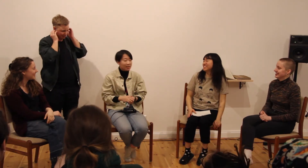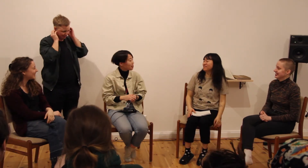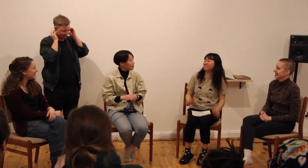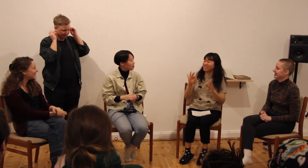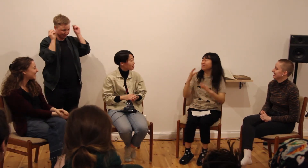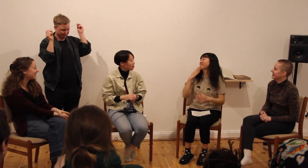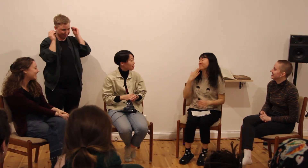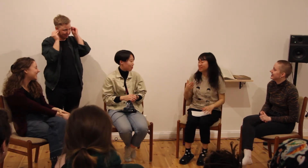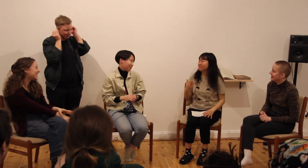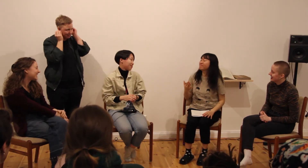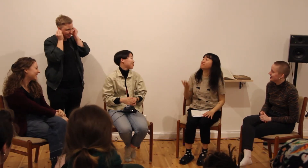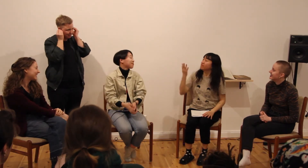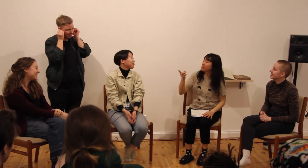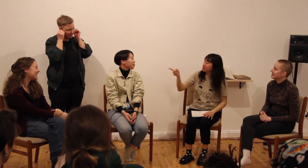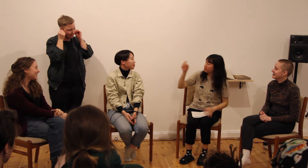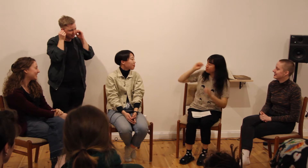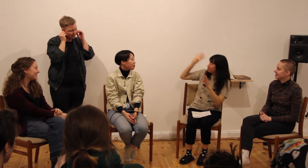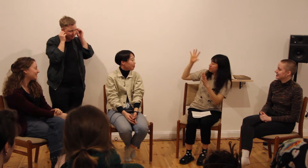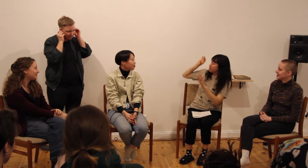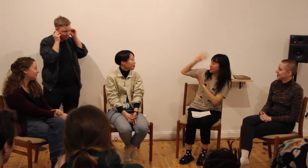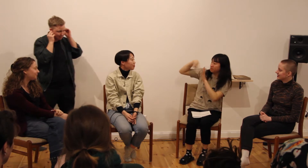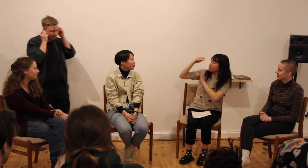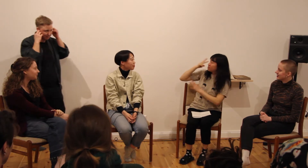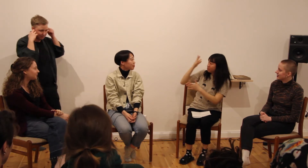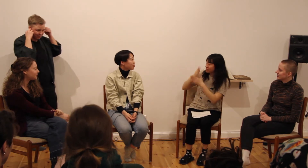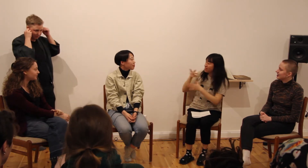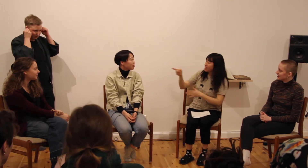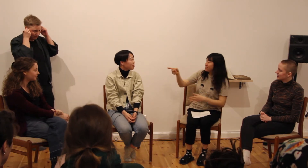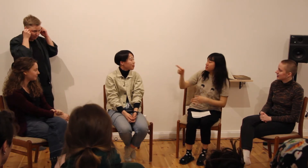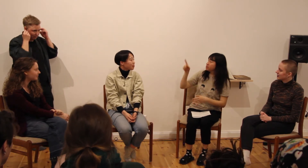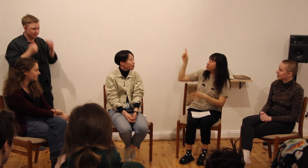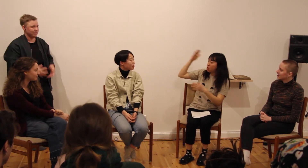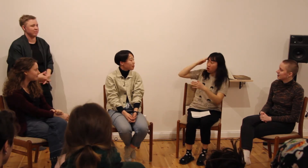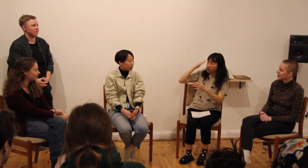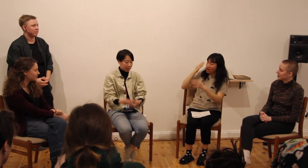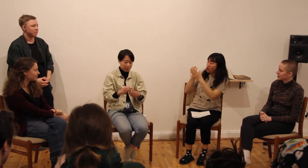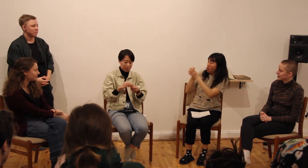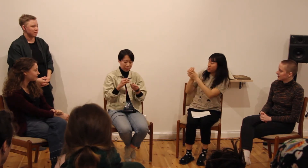Vielen Dank. Und Viviane wie hast du den Film empfunden?